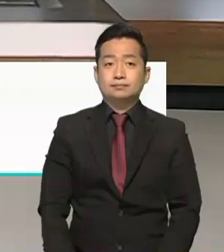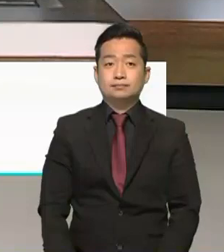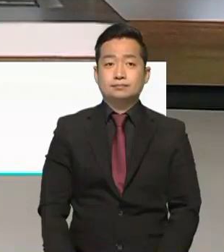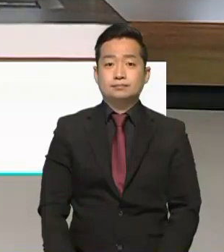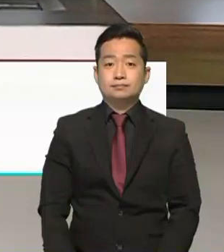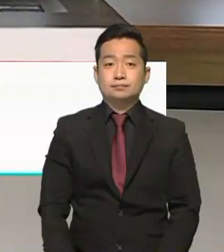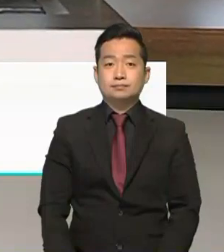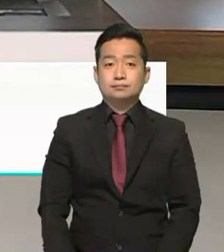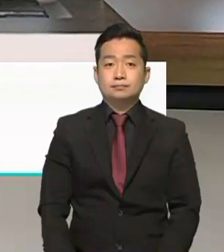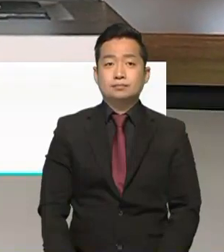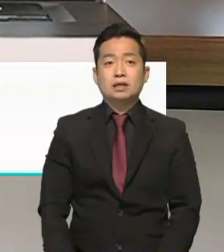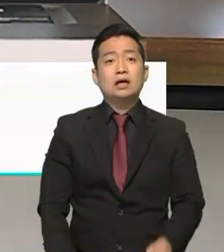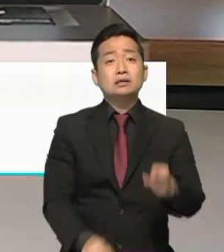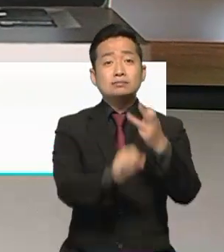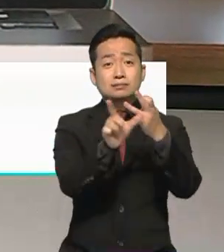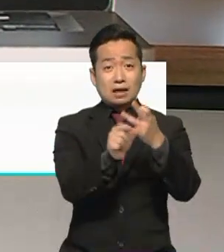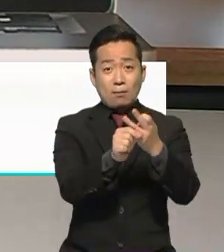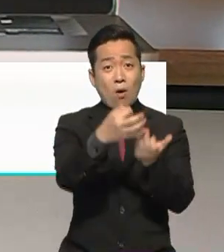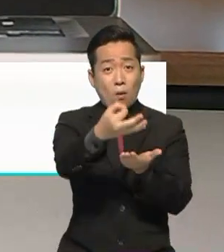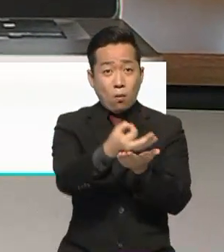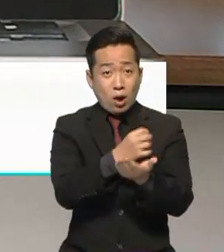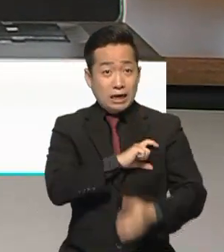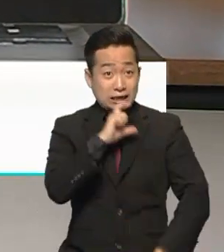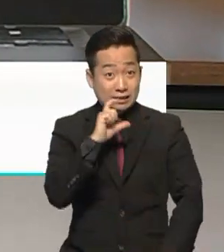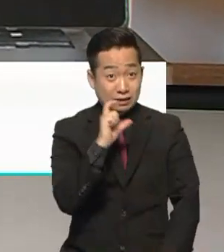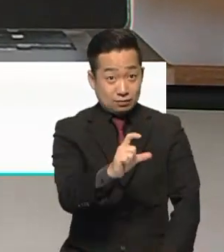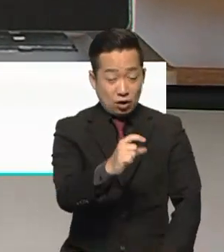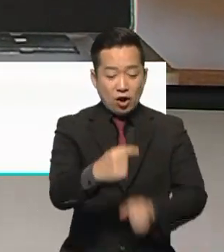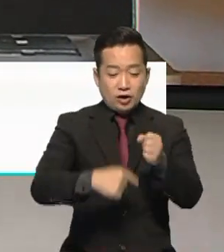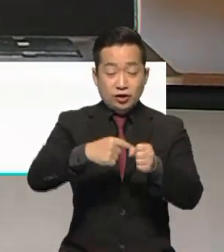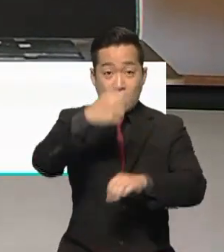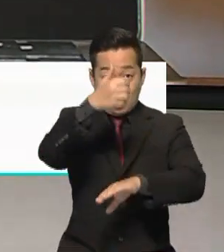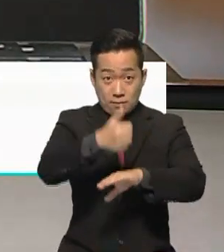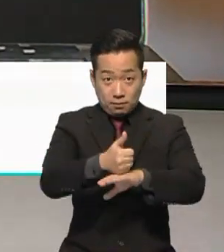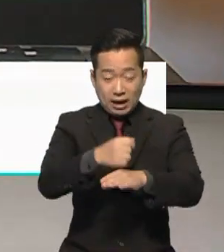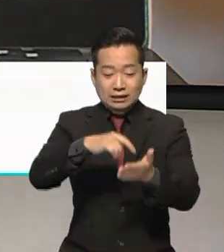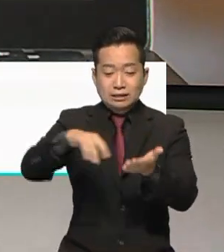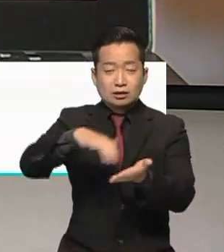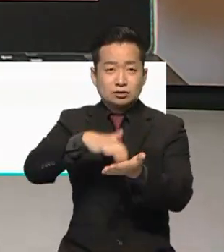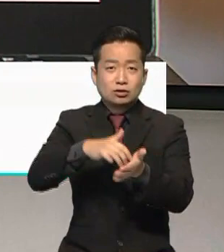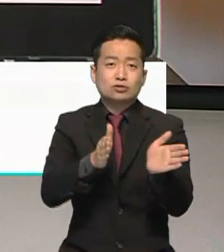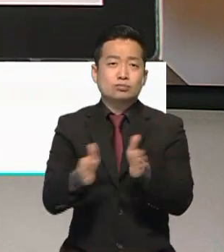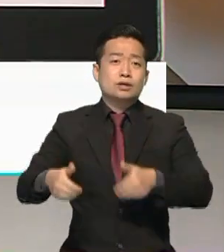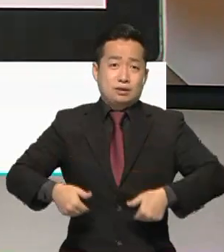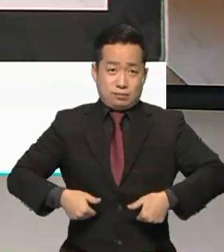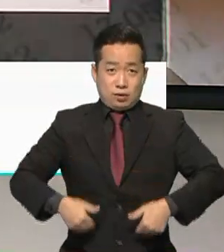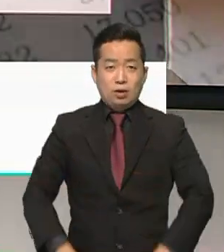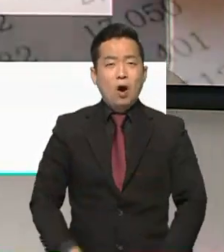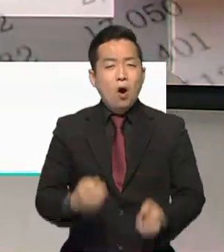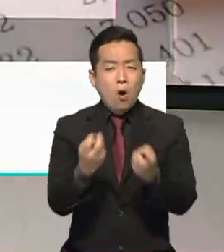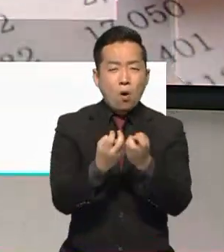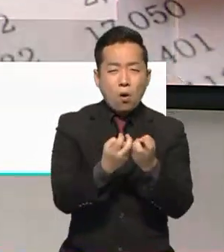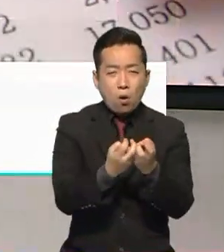(앵커) 13월의 월급이라 불리는 연말정산을 준비할 때가 다가왔습니다. 어떻게 해야 연말정산의 혜택을 더 받을